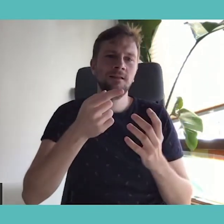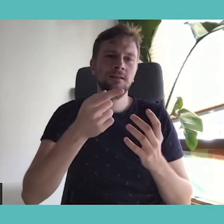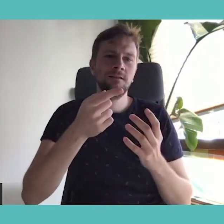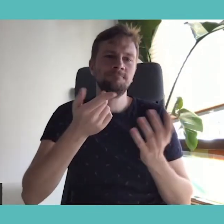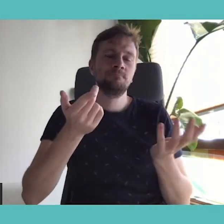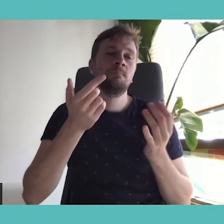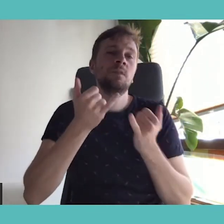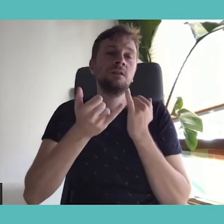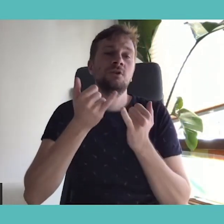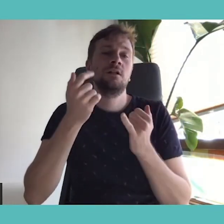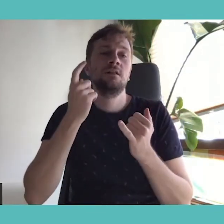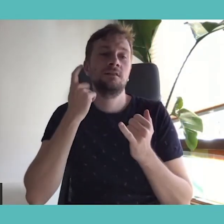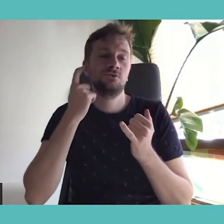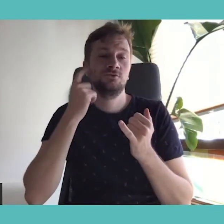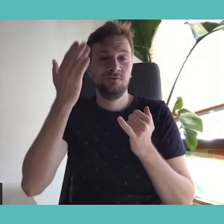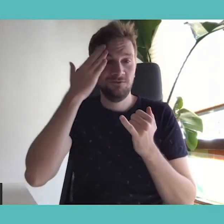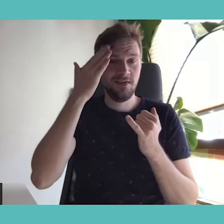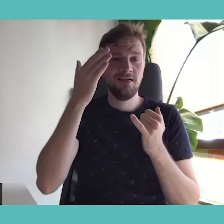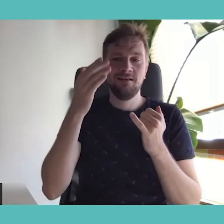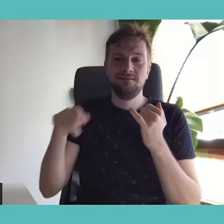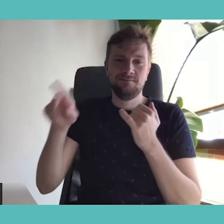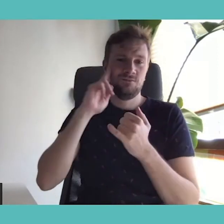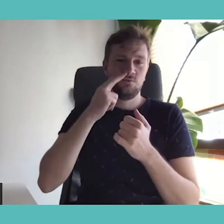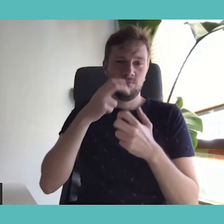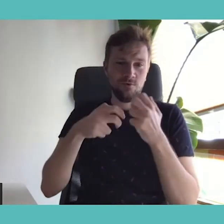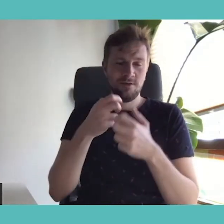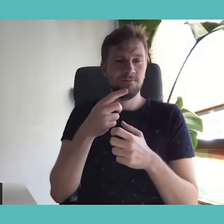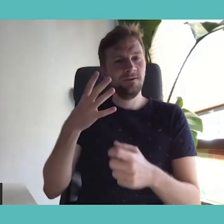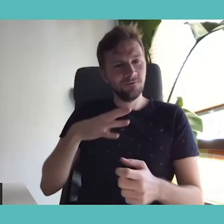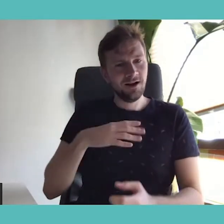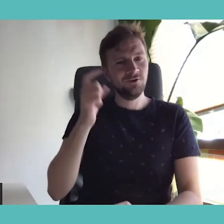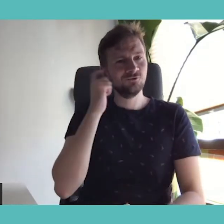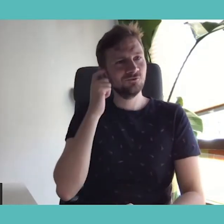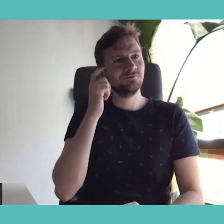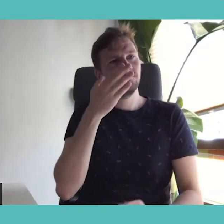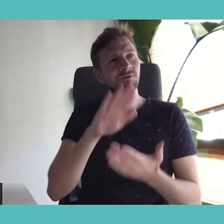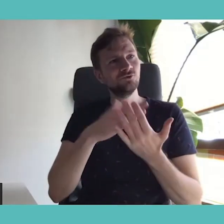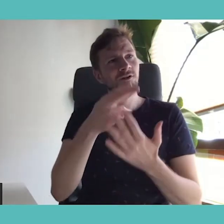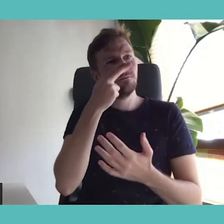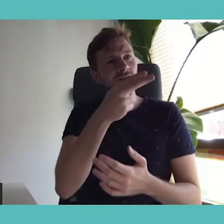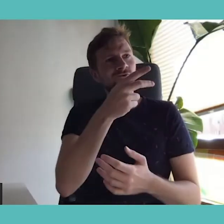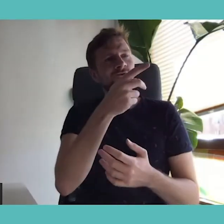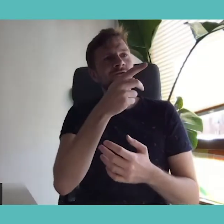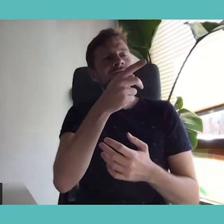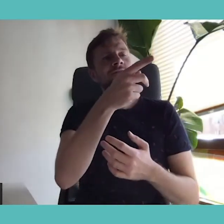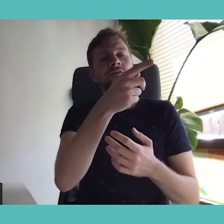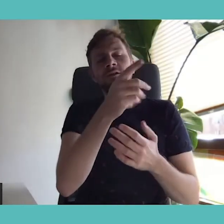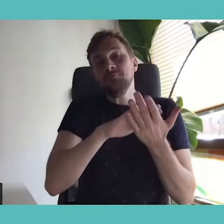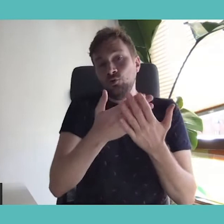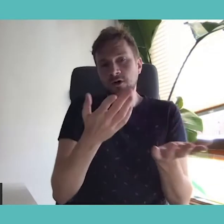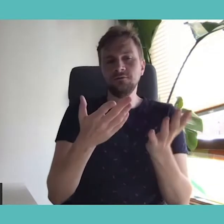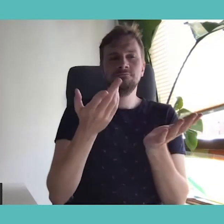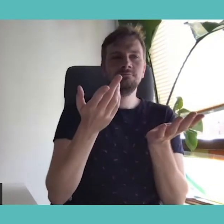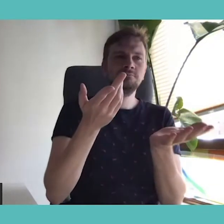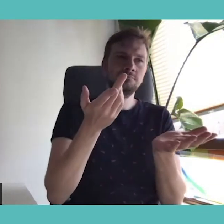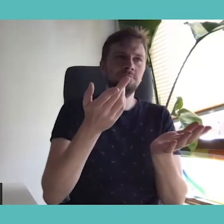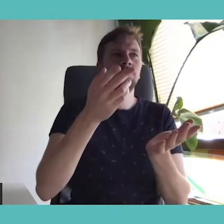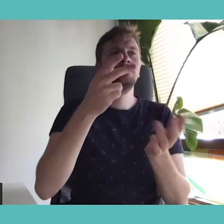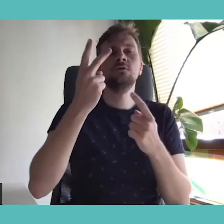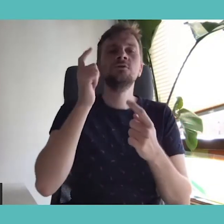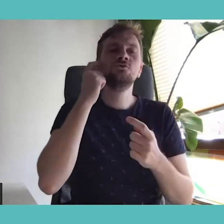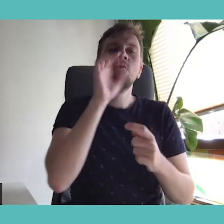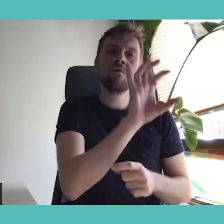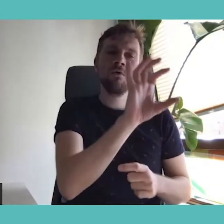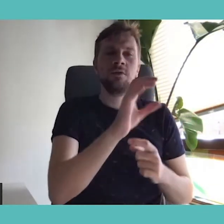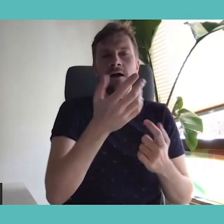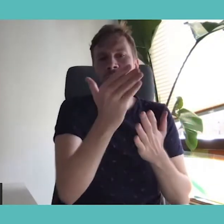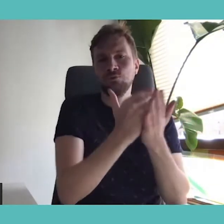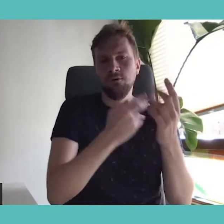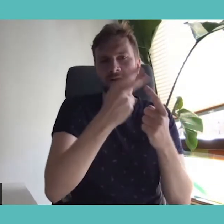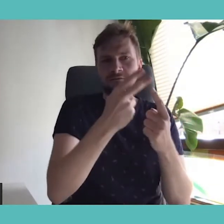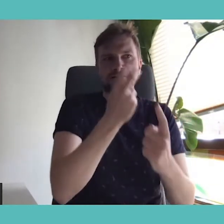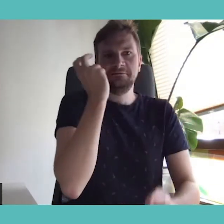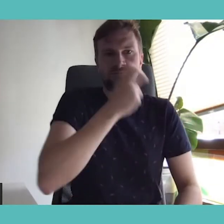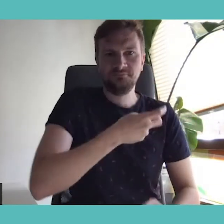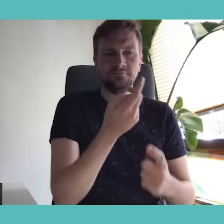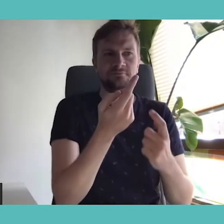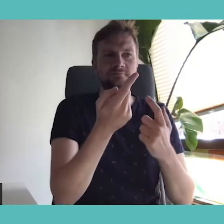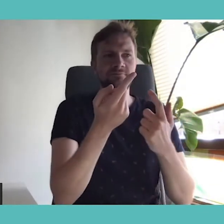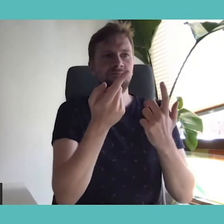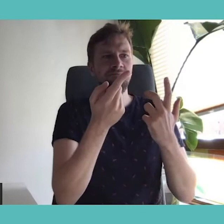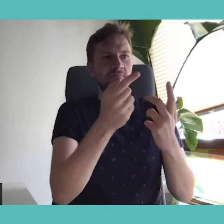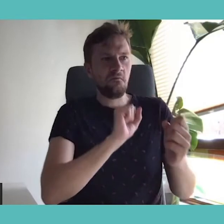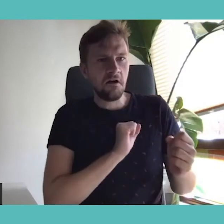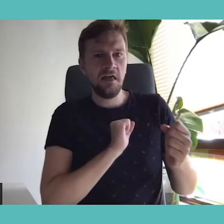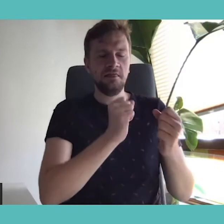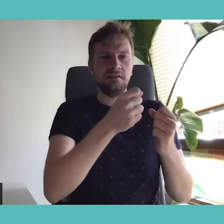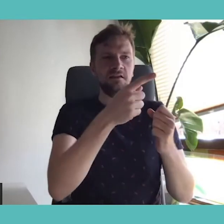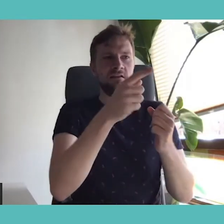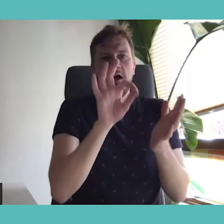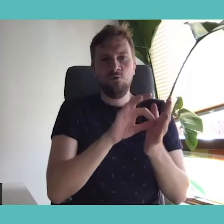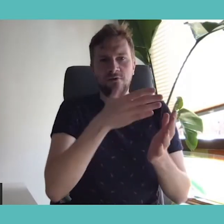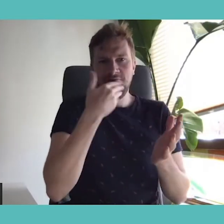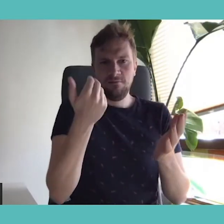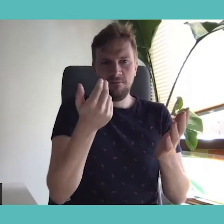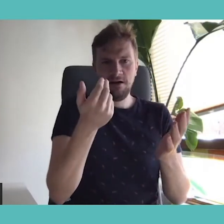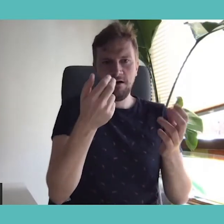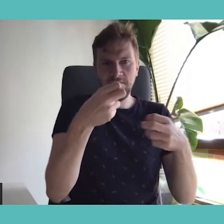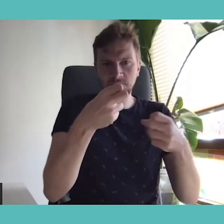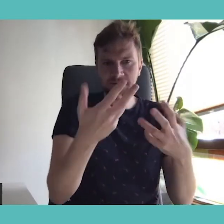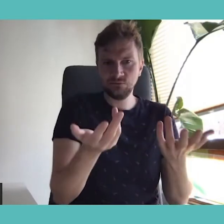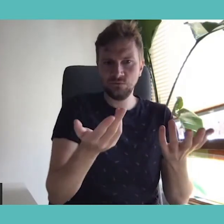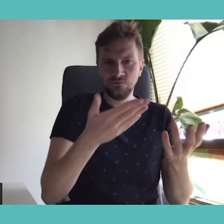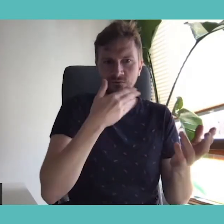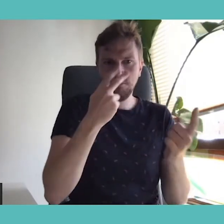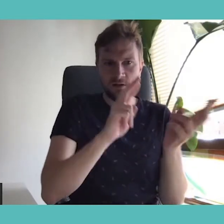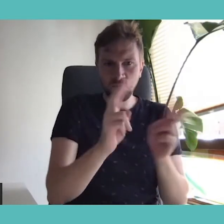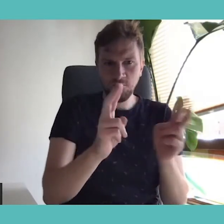Jeśli słyszący wie, że g/Głusi mają problem, ogląda program telewizyjny, jest on ciekawy i widzi, że nie ma napisów ani tłumacza,